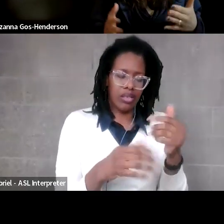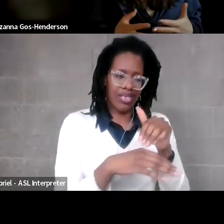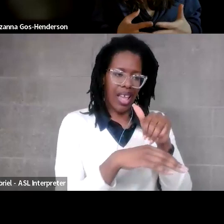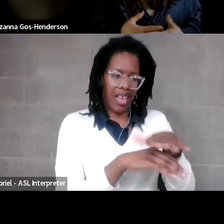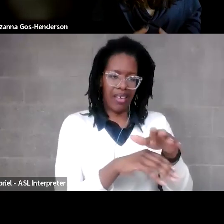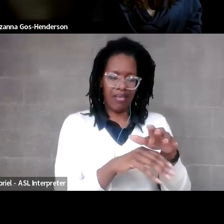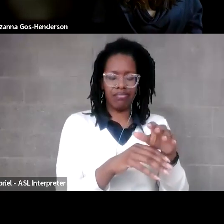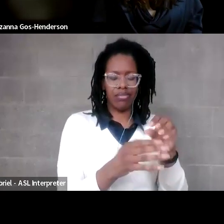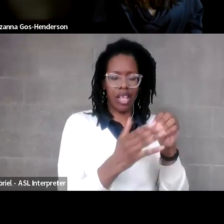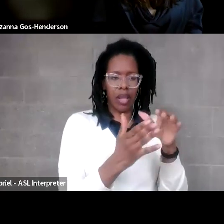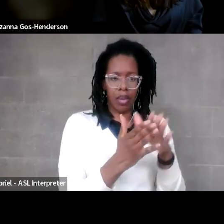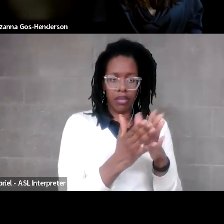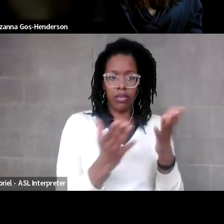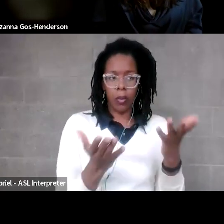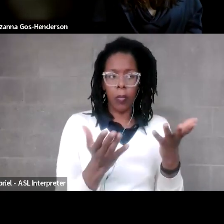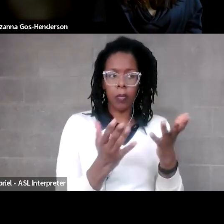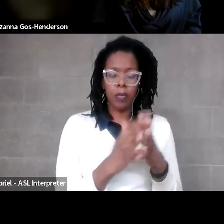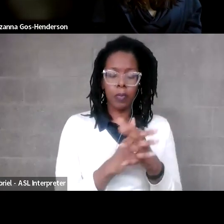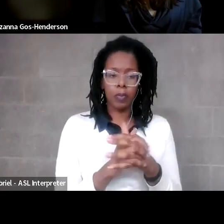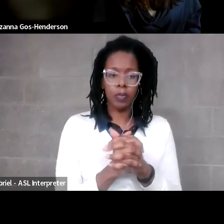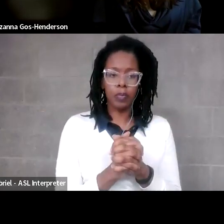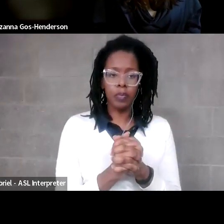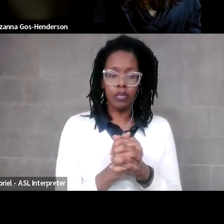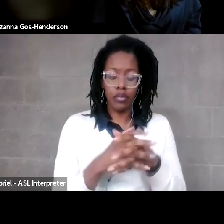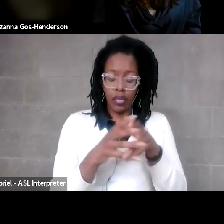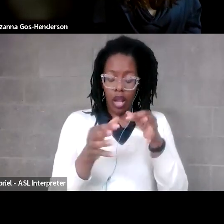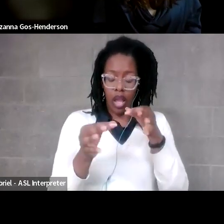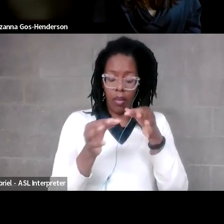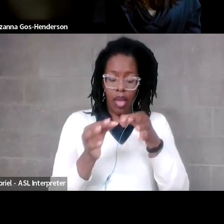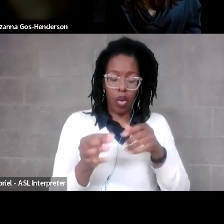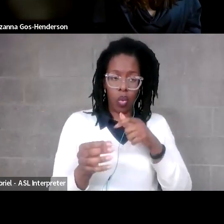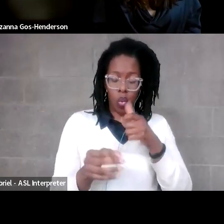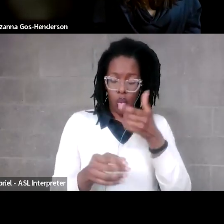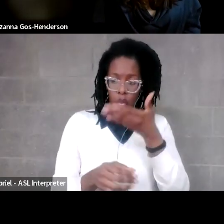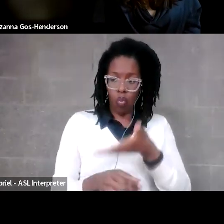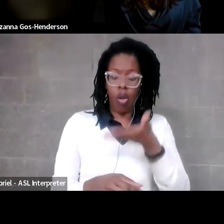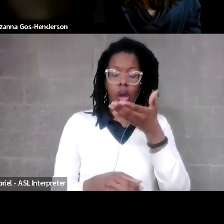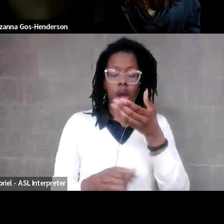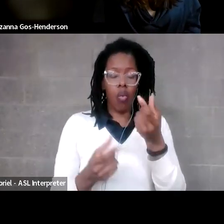o de empleado a empleado, y explicar quién eres, qué haces puede ser muy útil